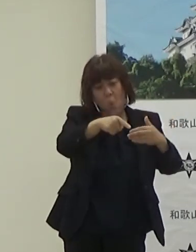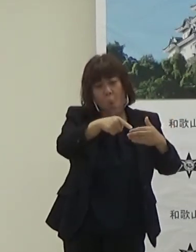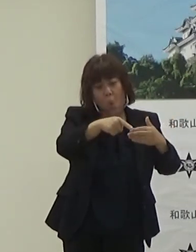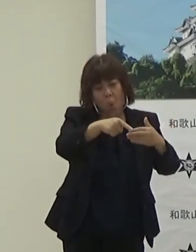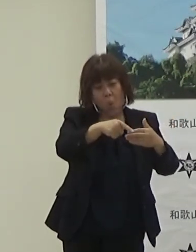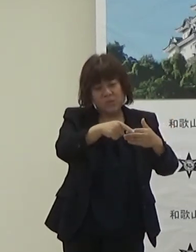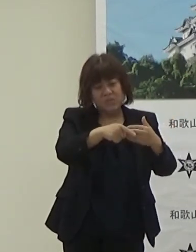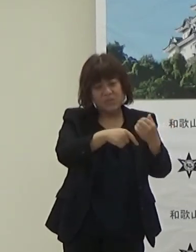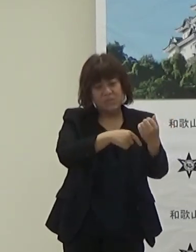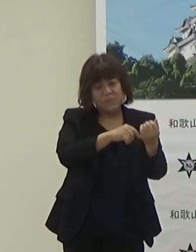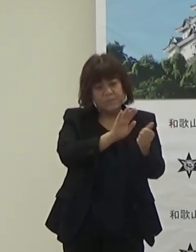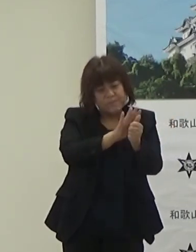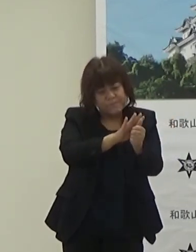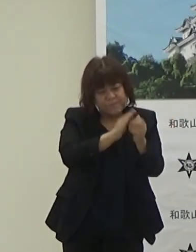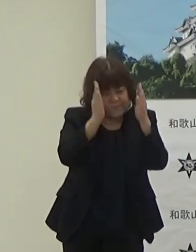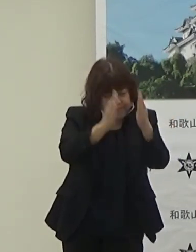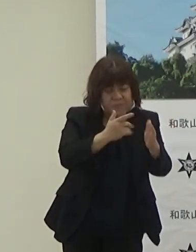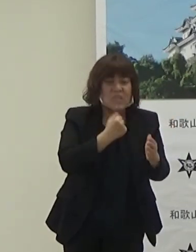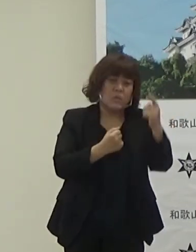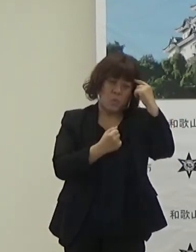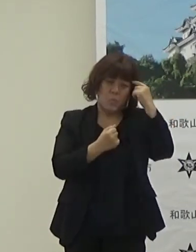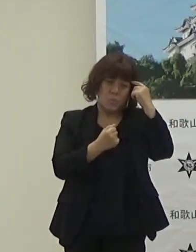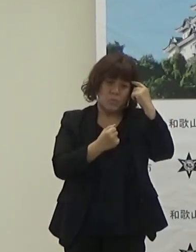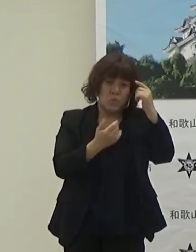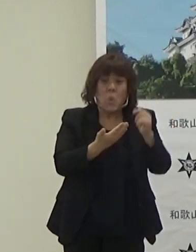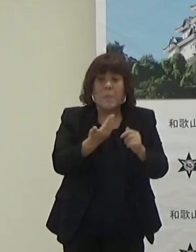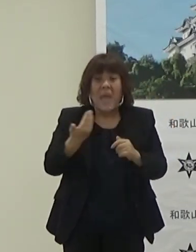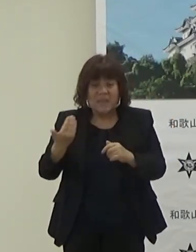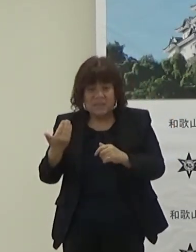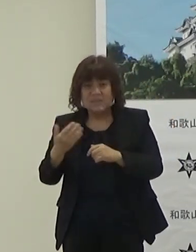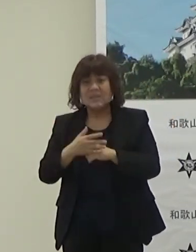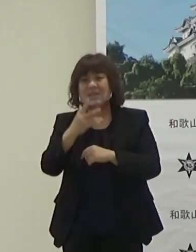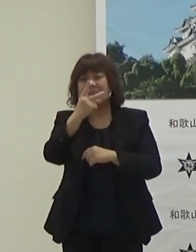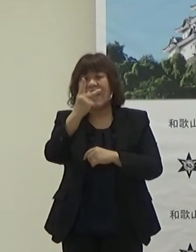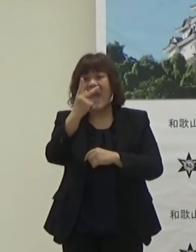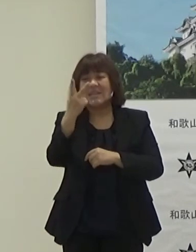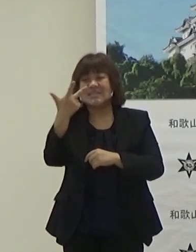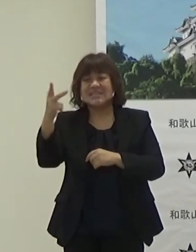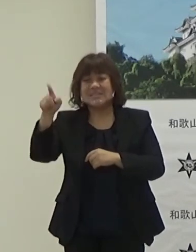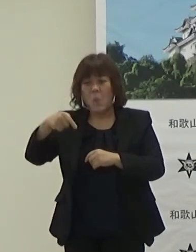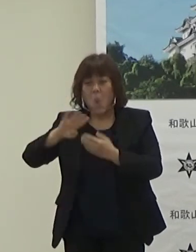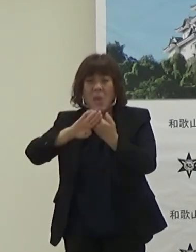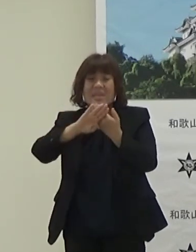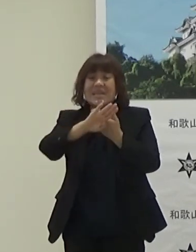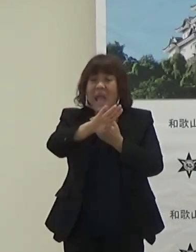ただその前にそういったカジノ以外の エンターテイメントであるとか